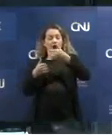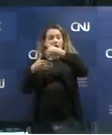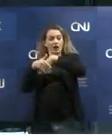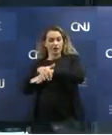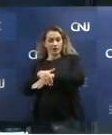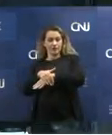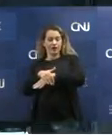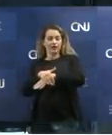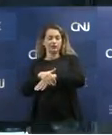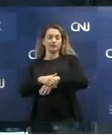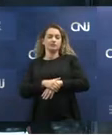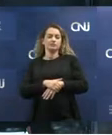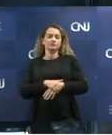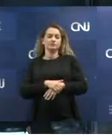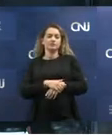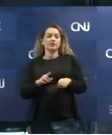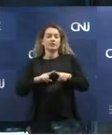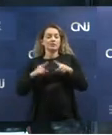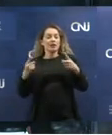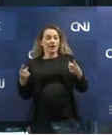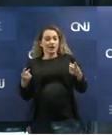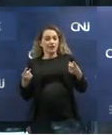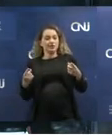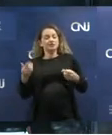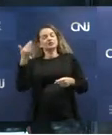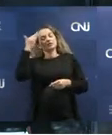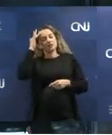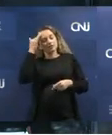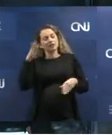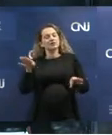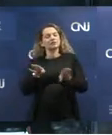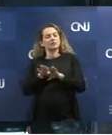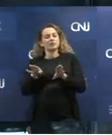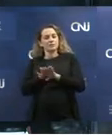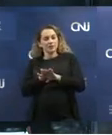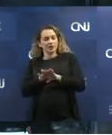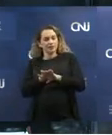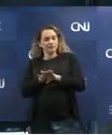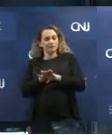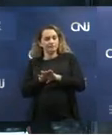mas entendo também, por outro lado, que, como